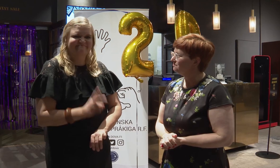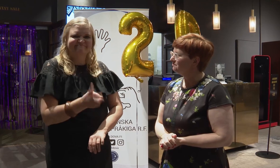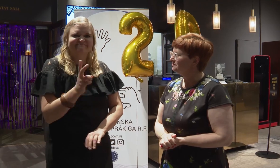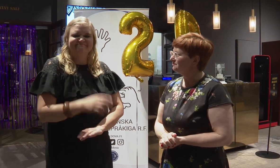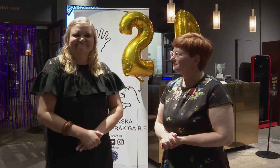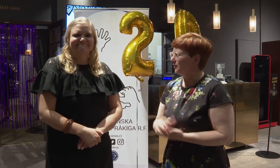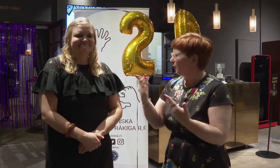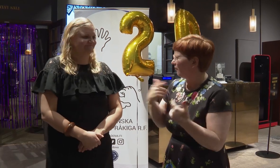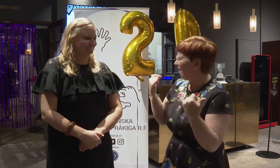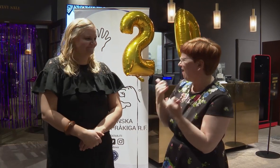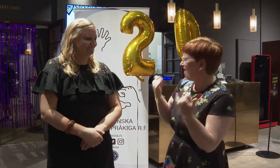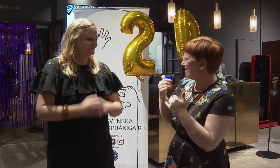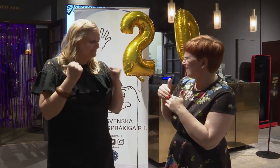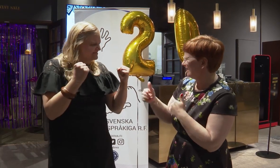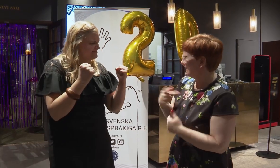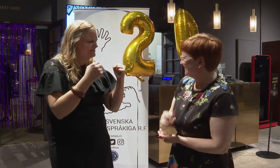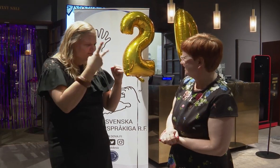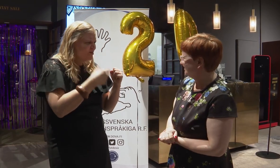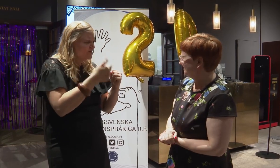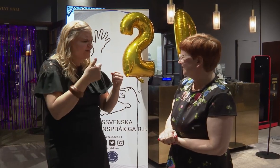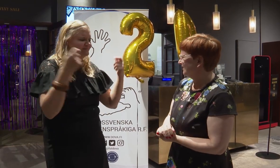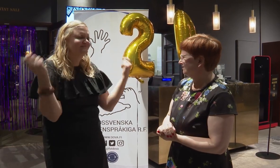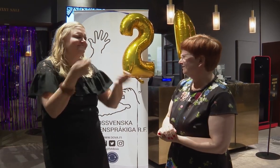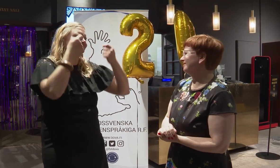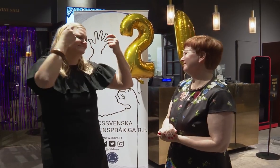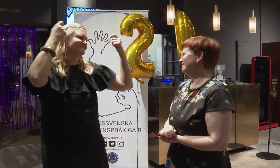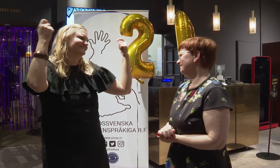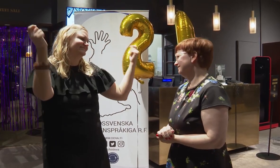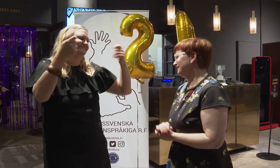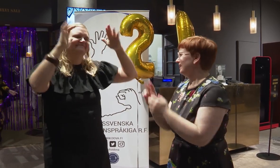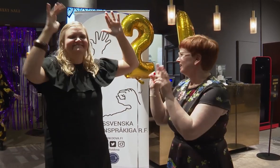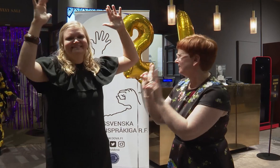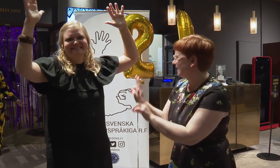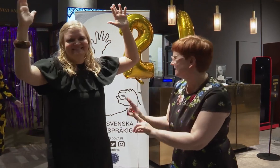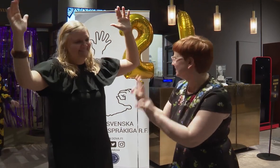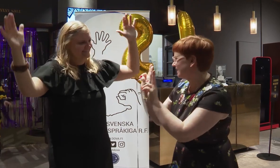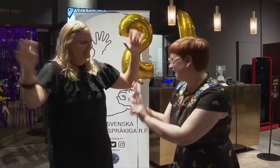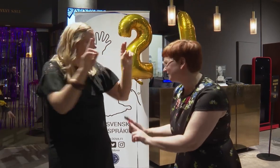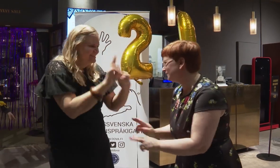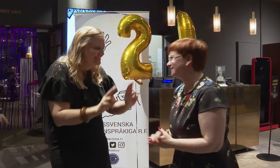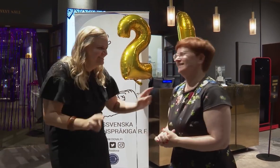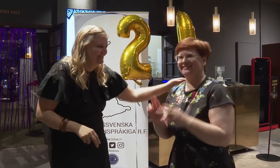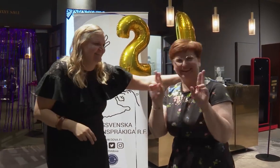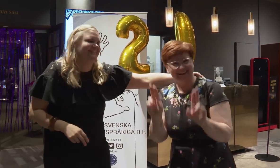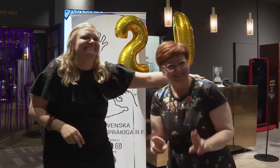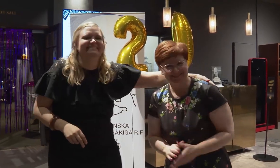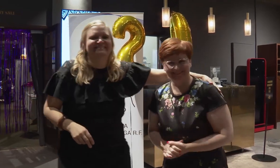Niinpä. Vaan nyt bilettämään! Jep, 20 vuotta tuli täyteen niin nyt juhlitaan! Onnea! -Onnea.